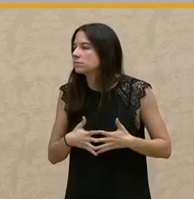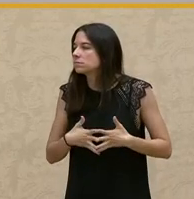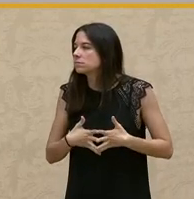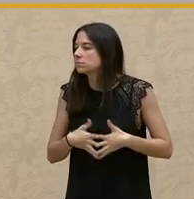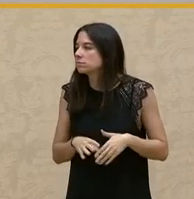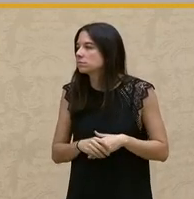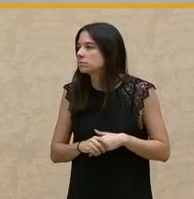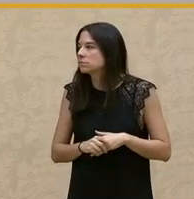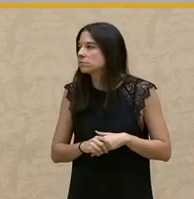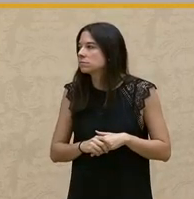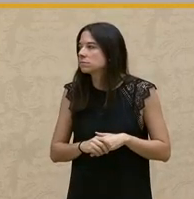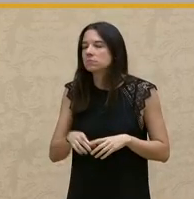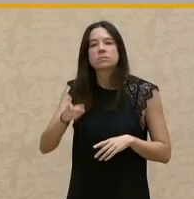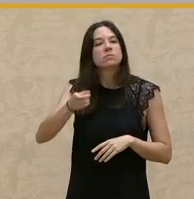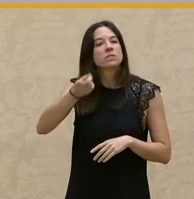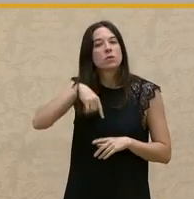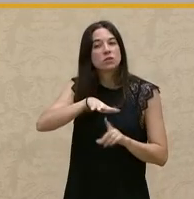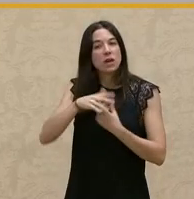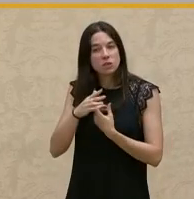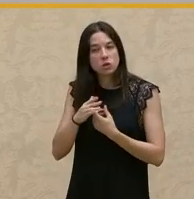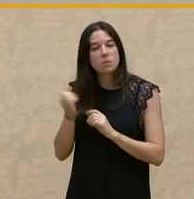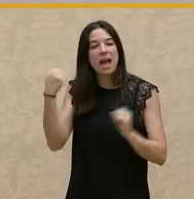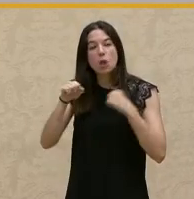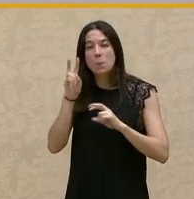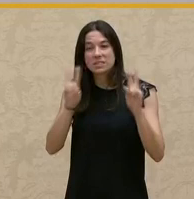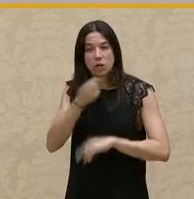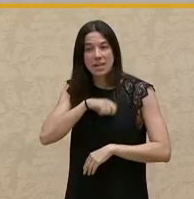En nuestro caso, en Acción Visión España, reunimos a diferentes asociaciones de todo